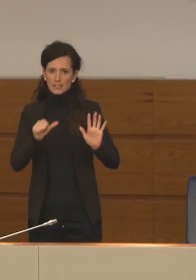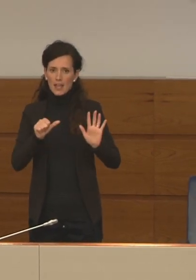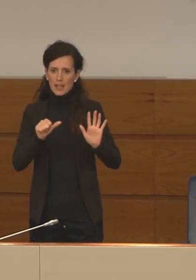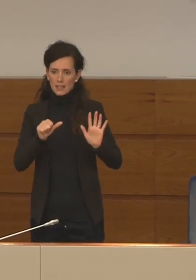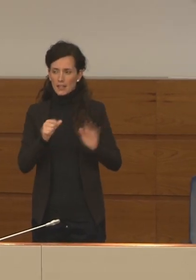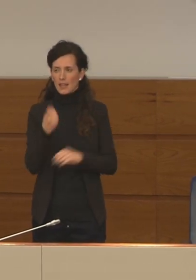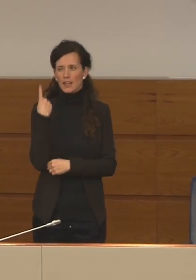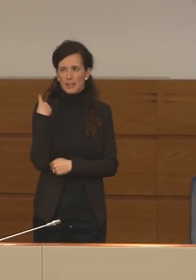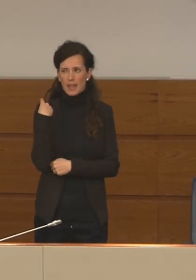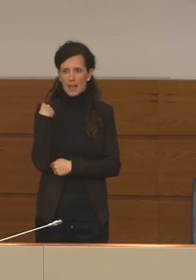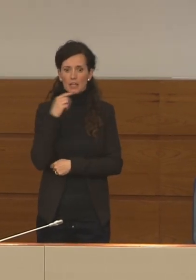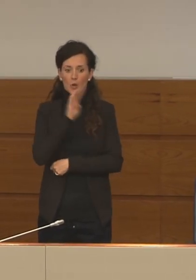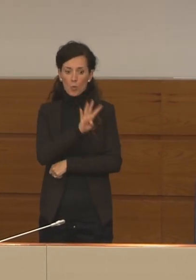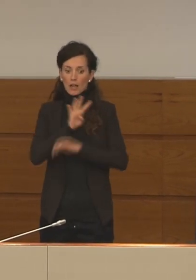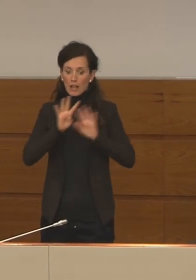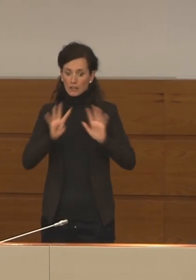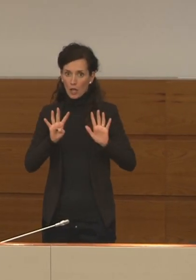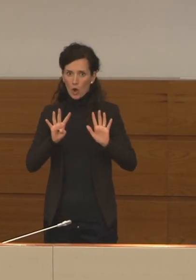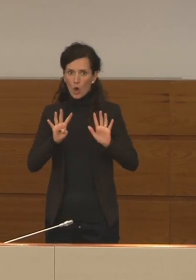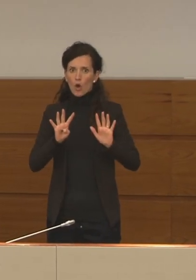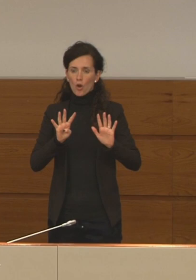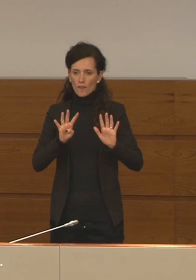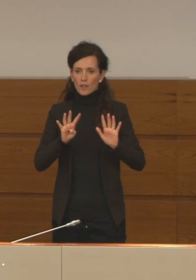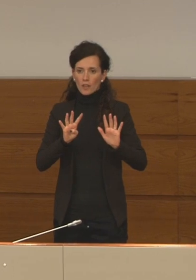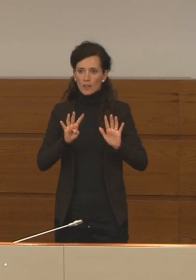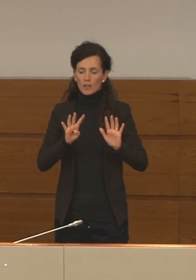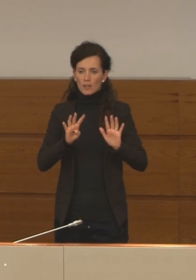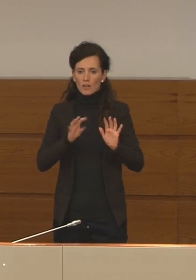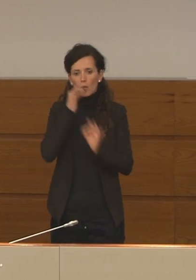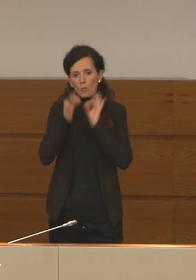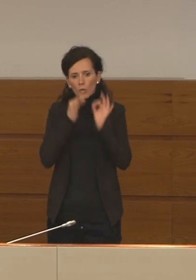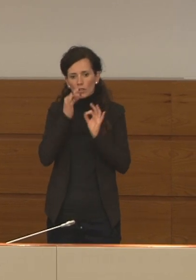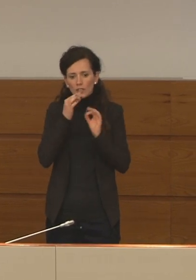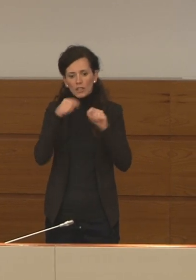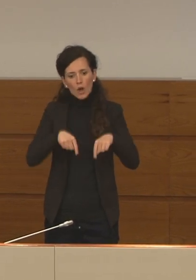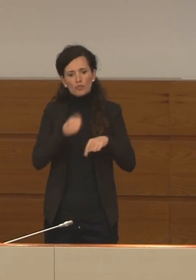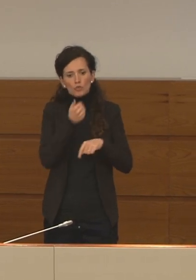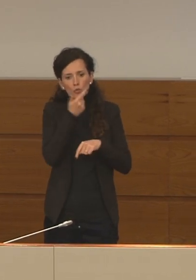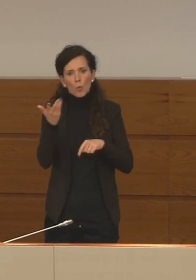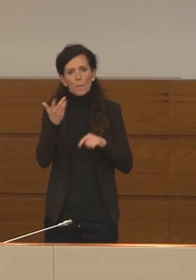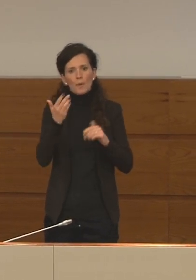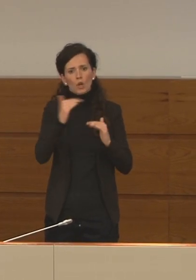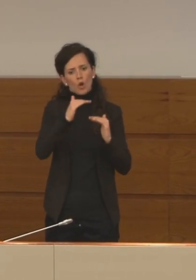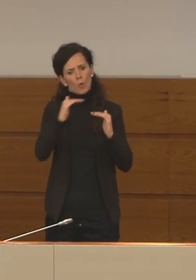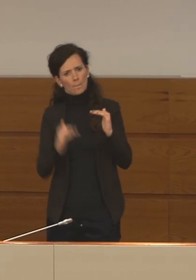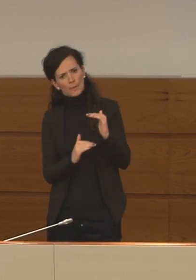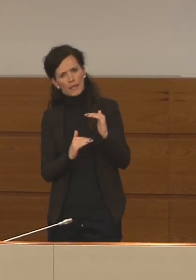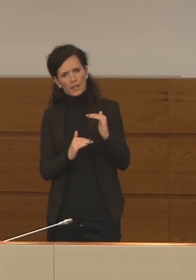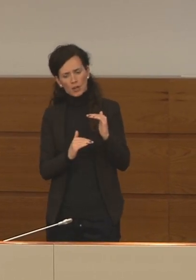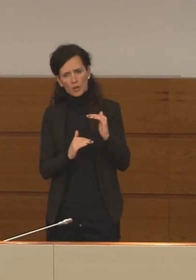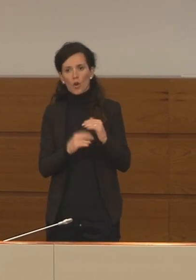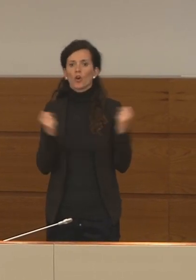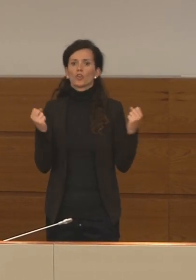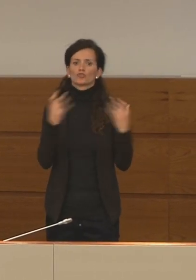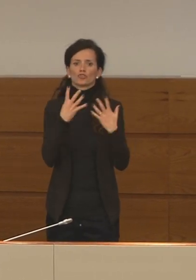ieri erano 49 quindi registriamo un numero più basso di deceduti, 19 in Lombardia,